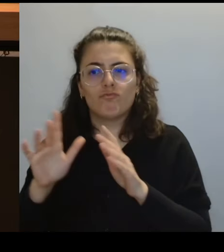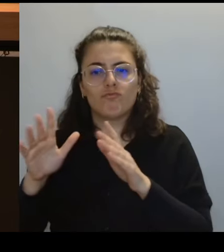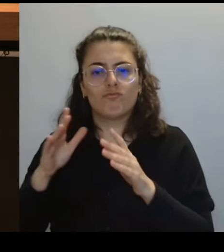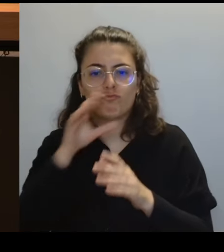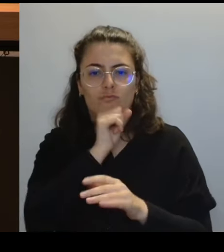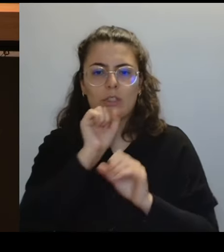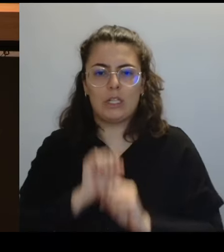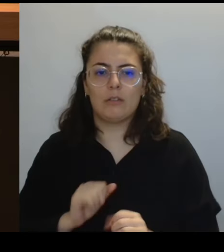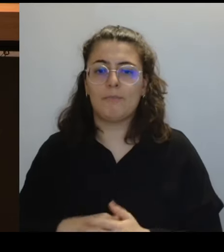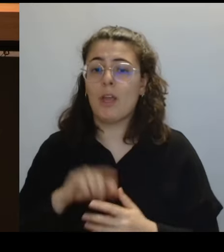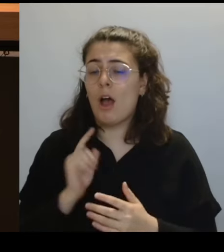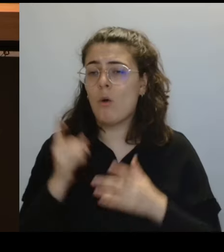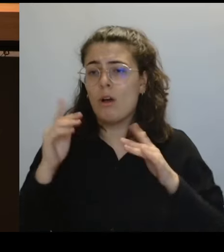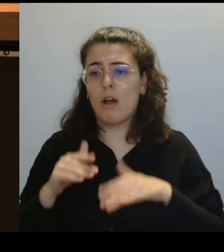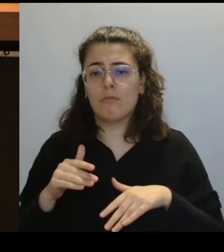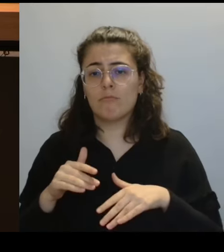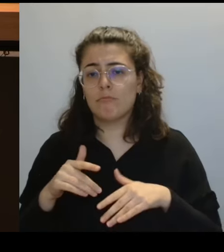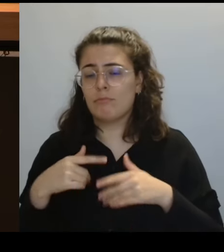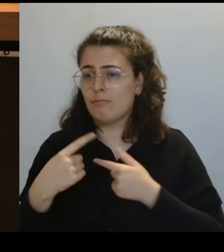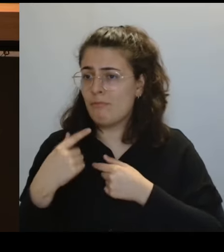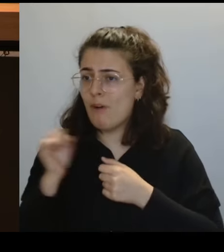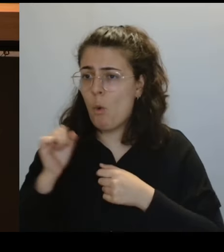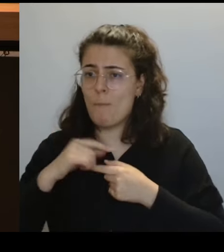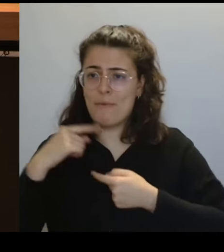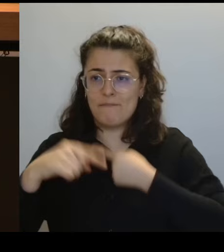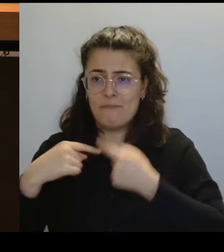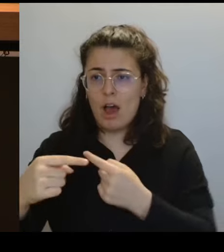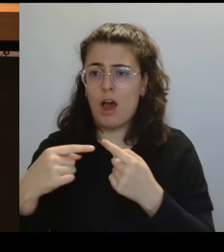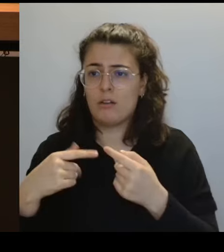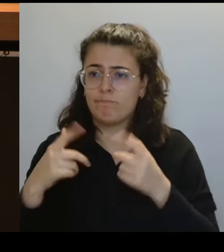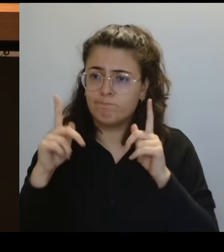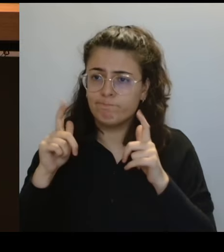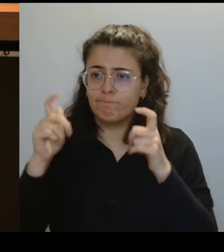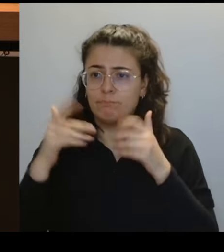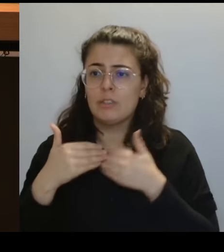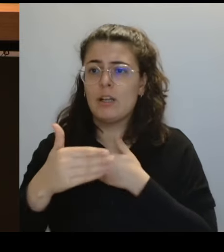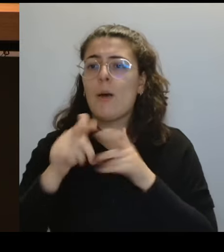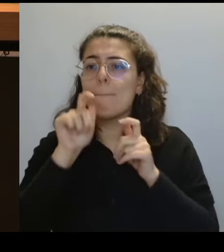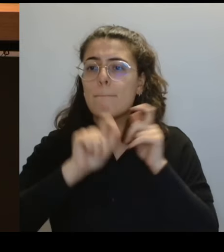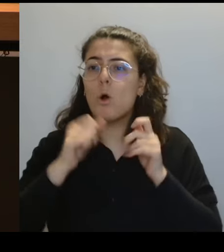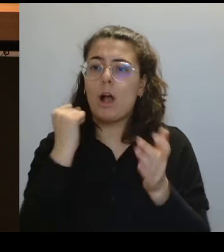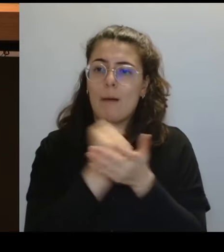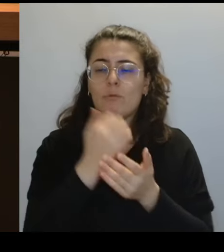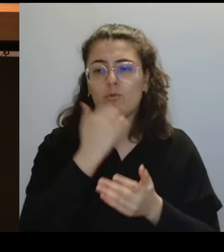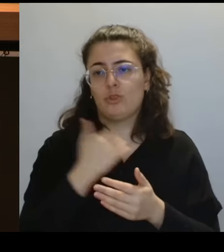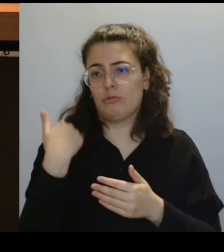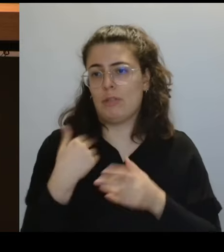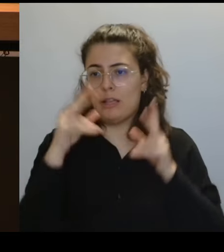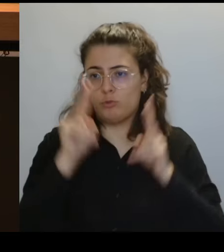Gang gesetzt hat, nämlich die Bürgerämter zu entlasten. Auch sinnvoll, dass mit der Argumentation